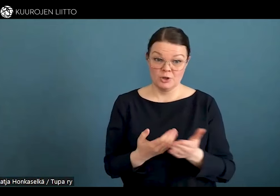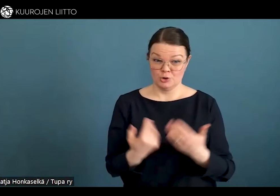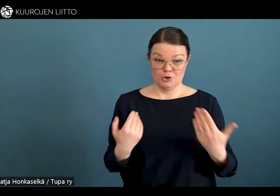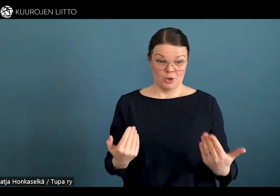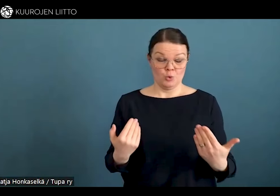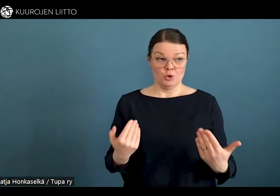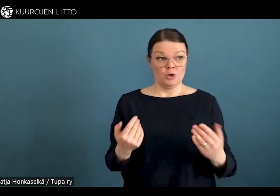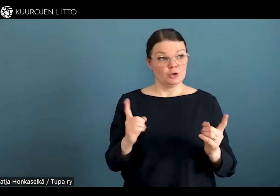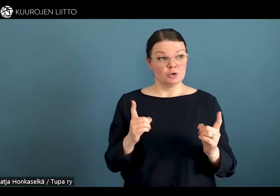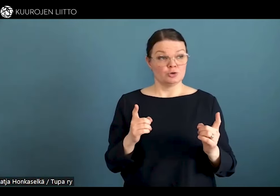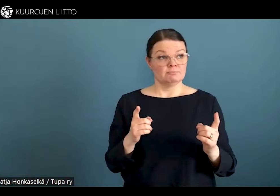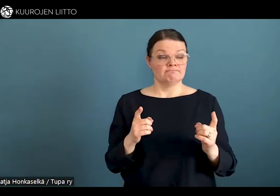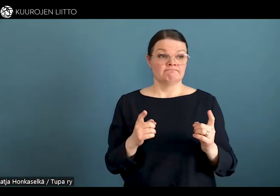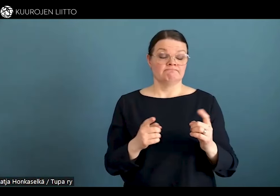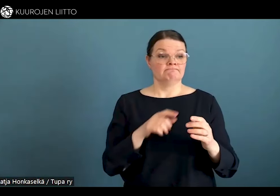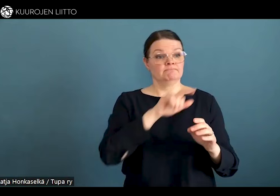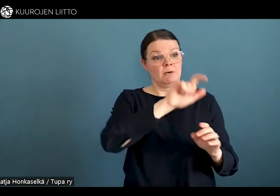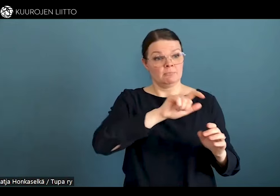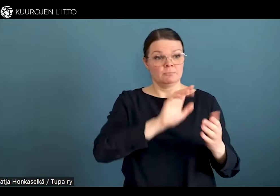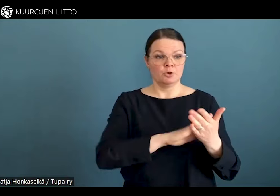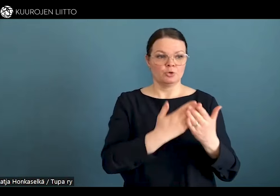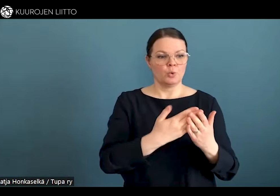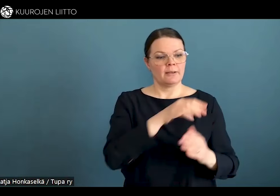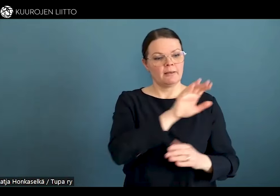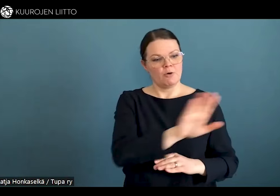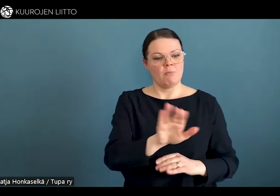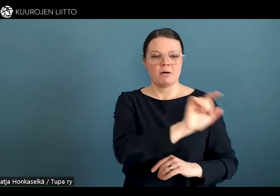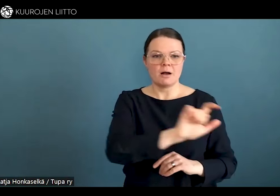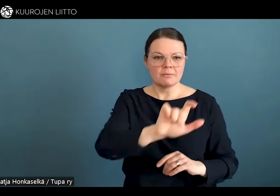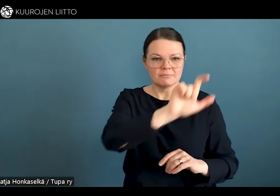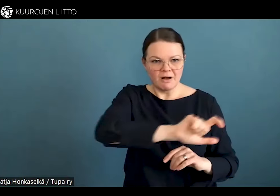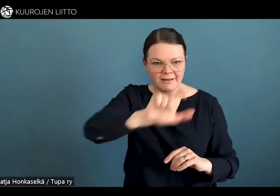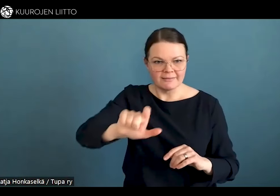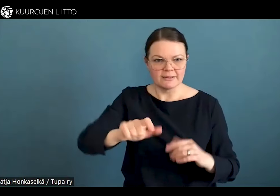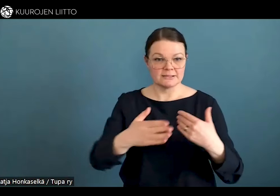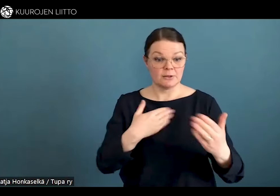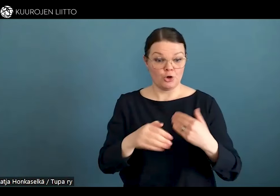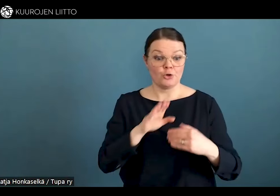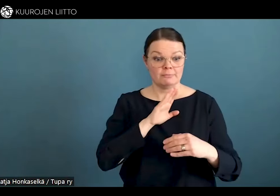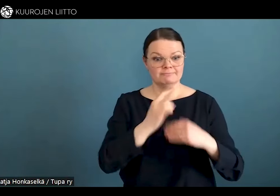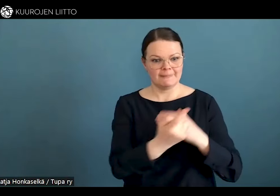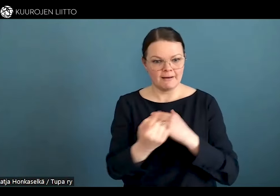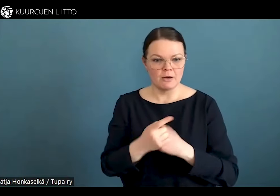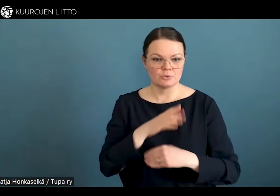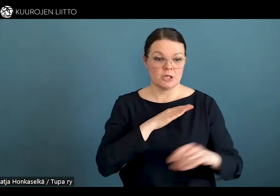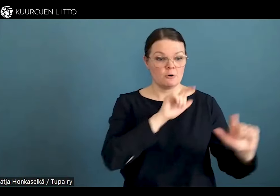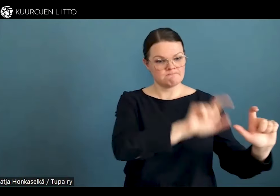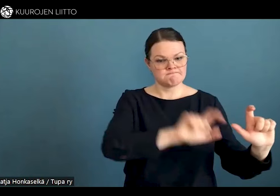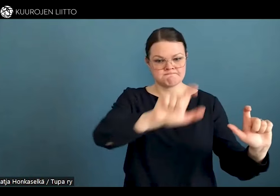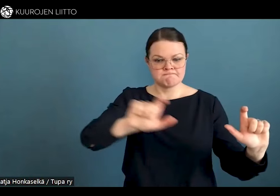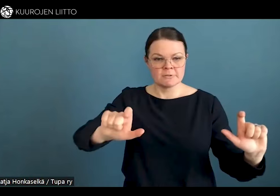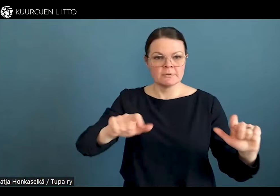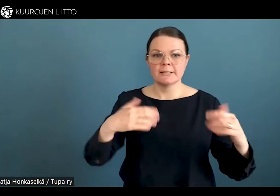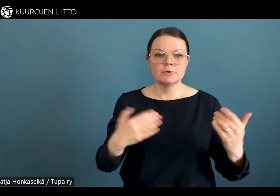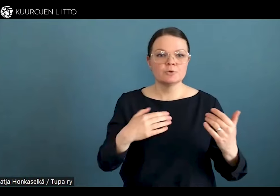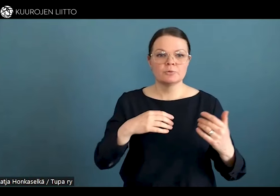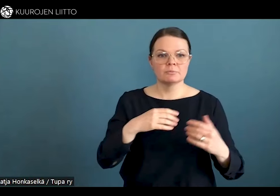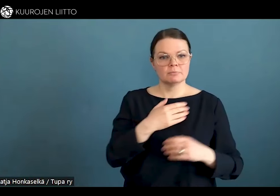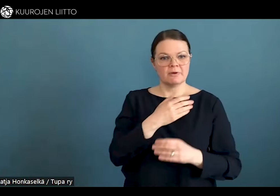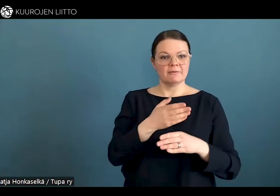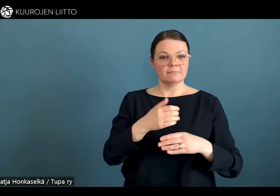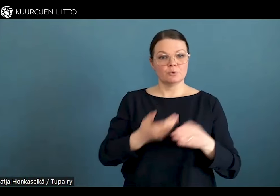Tällä hetkellä työnantaja ei esimerkiksi voi itse tehdä muutoksia -